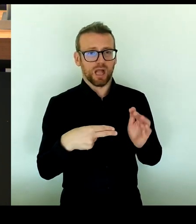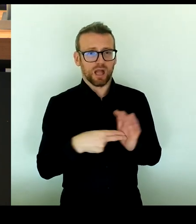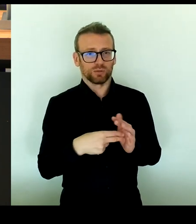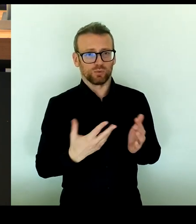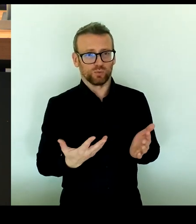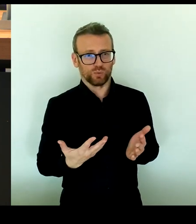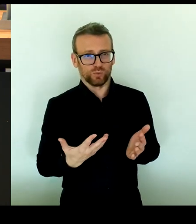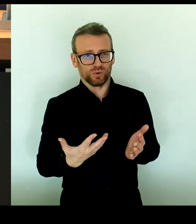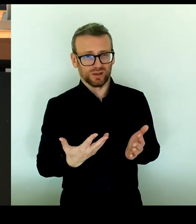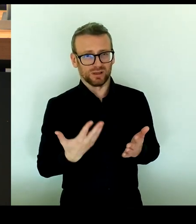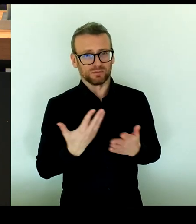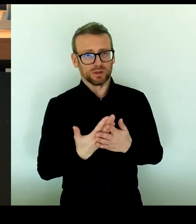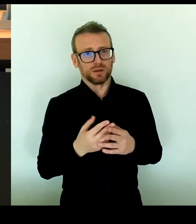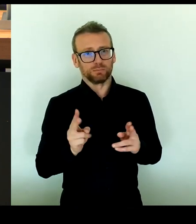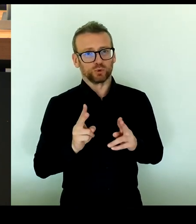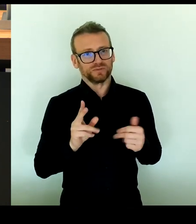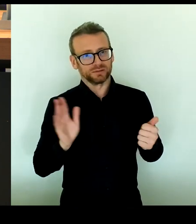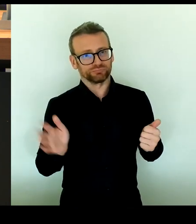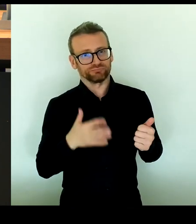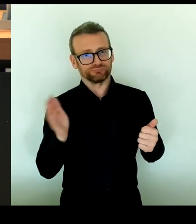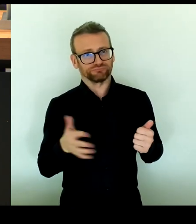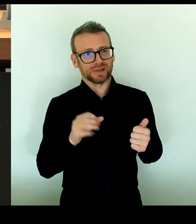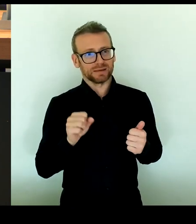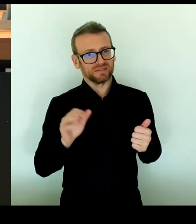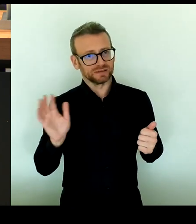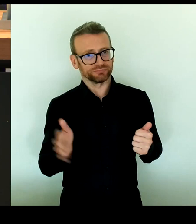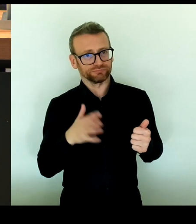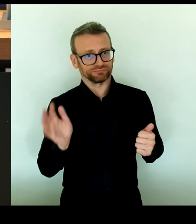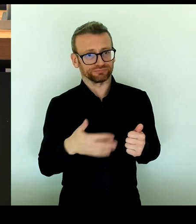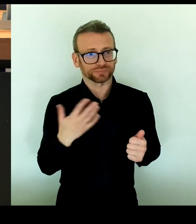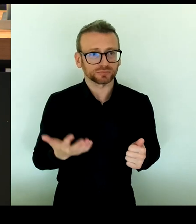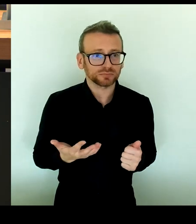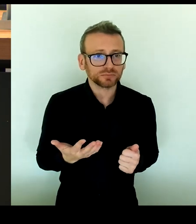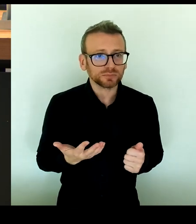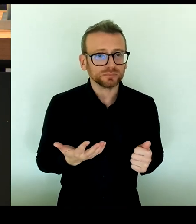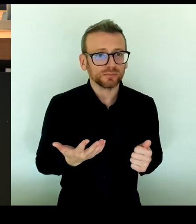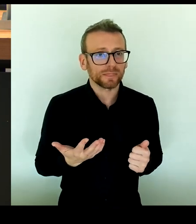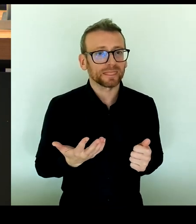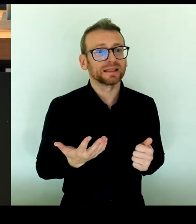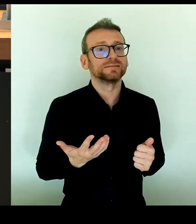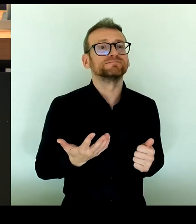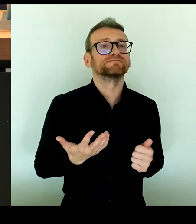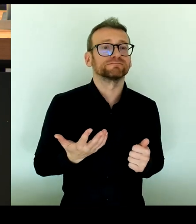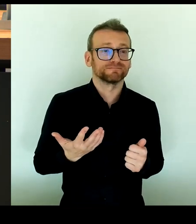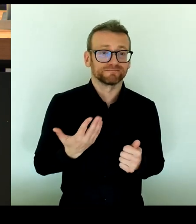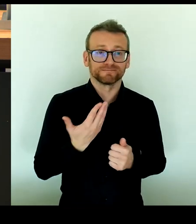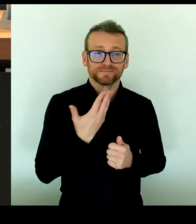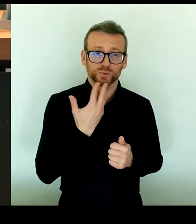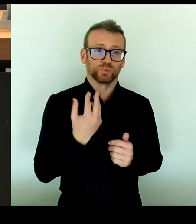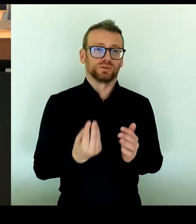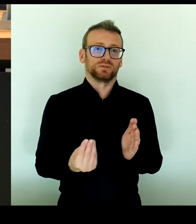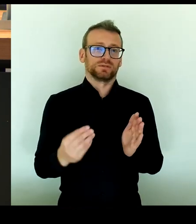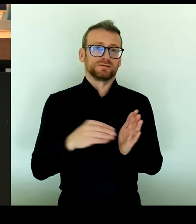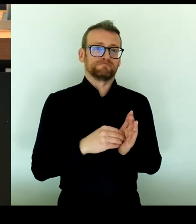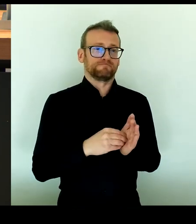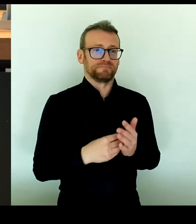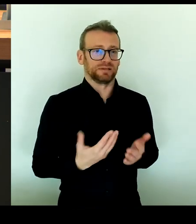betrachten, sondern auch in der Nähe befindliche Projekte. Was soll das sein? Wovon reden Sie da eigentlich? Ich habe verstanden. Es geht irgendwie